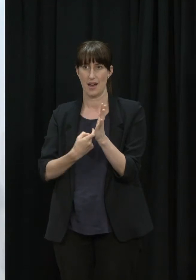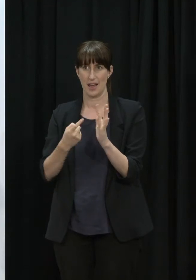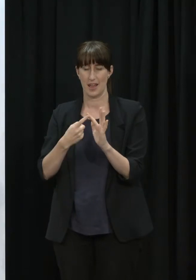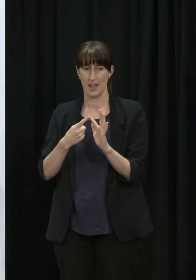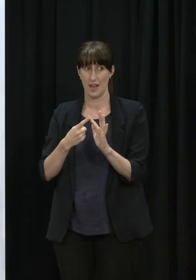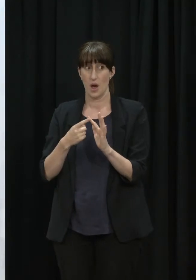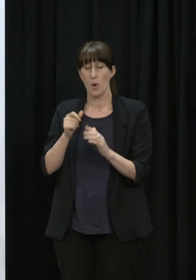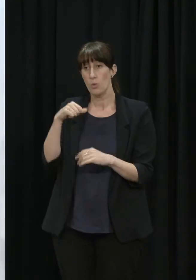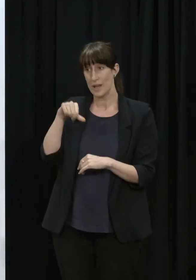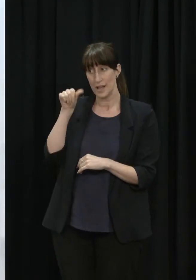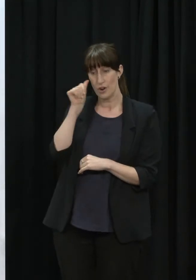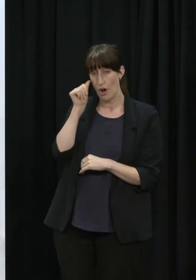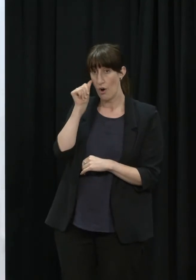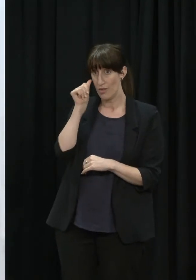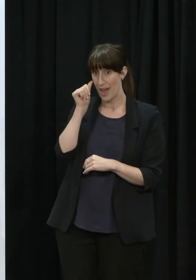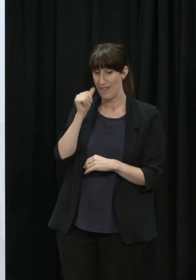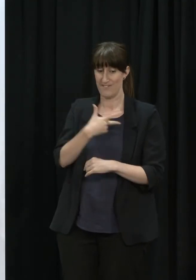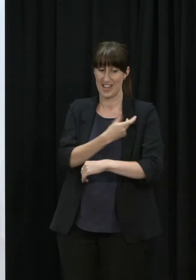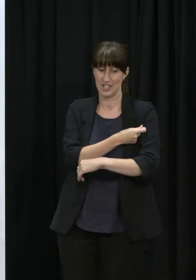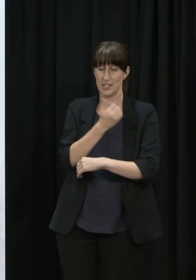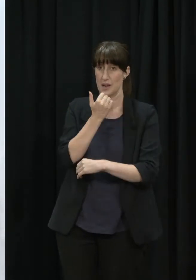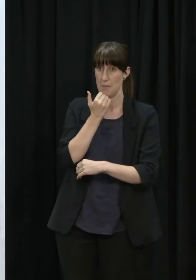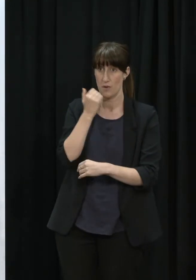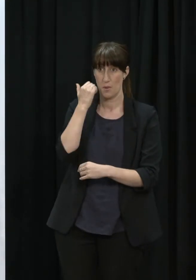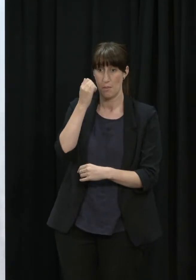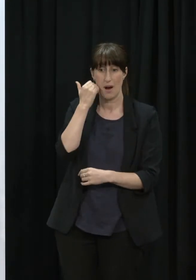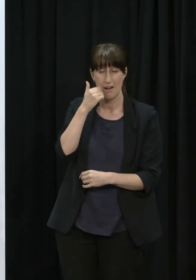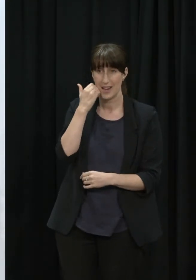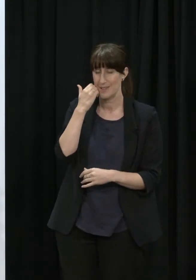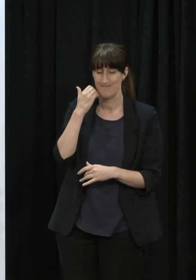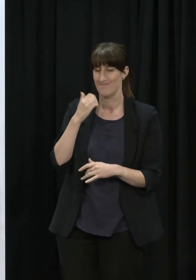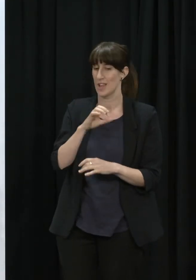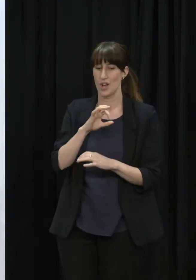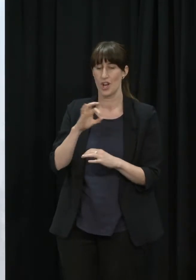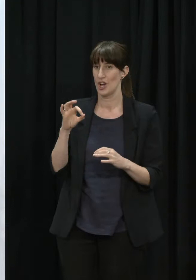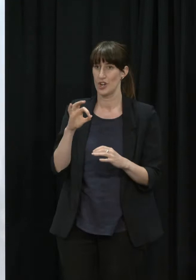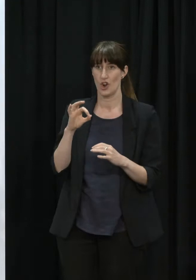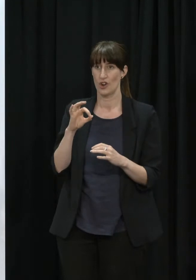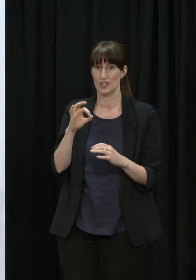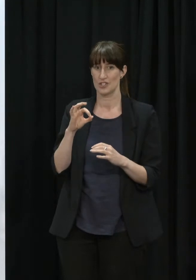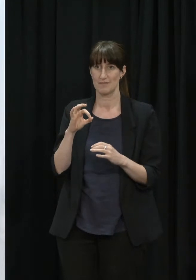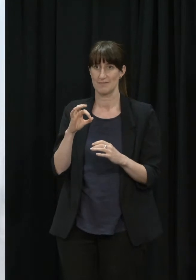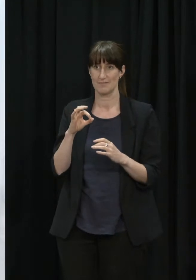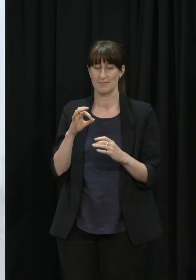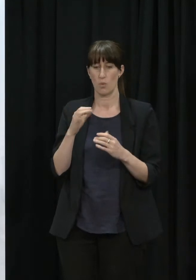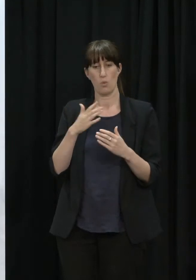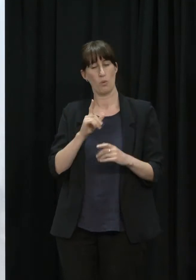Maori. Te Kaunihera ki te whakatika i nga take i ara ake